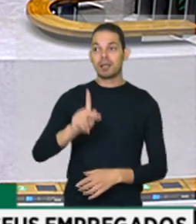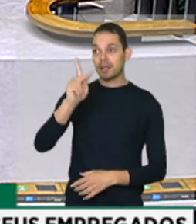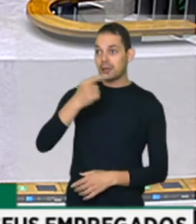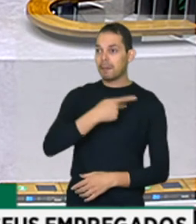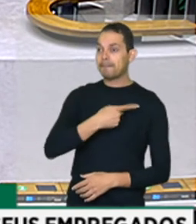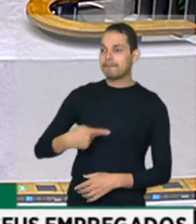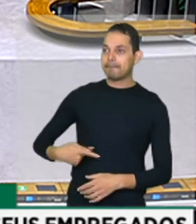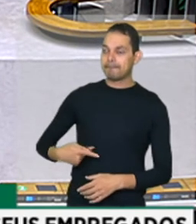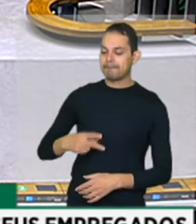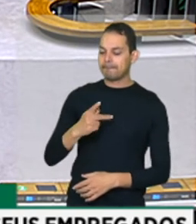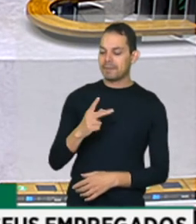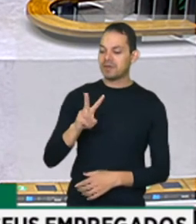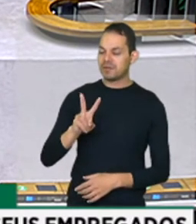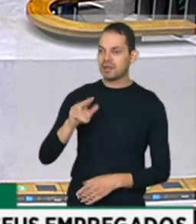QUE A GENTE DEBATEU E VO